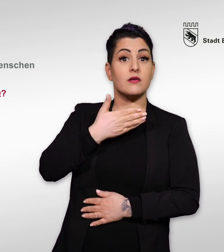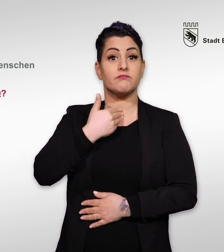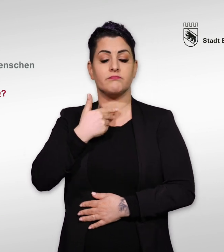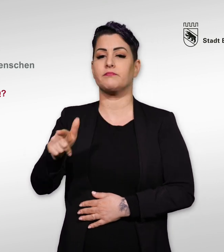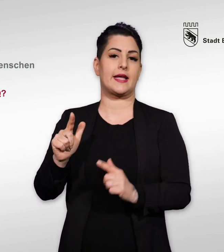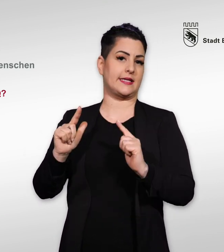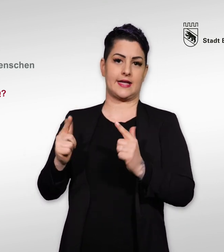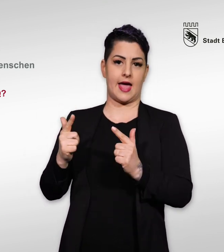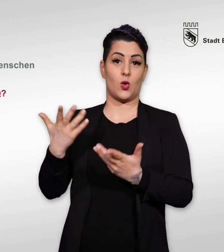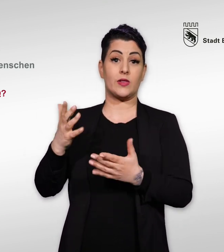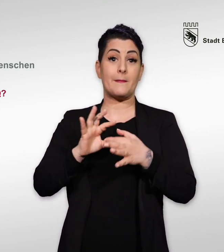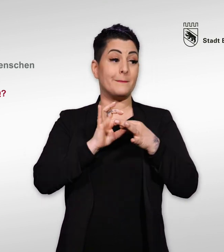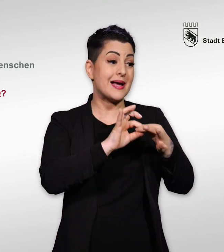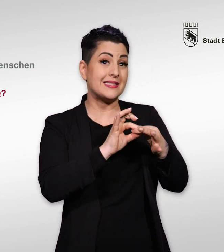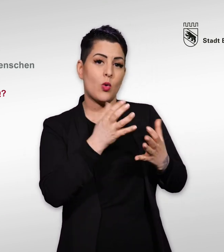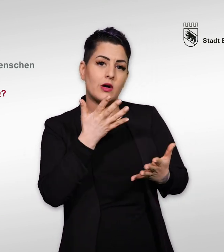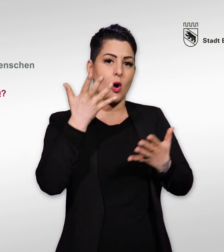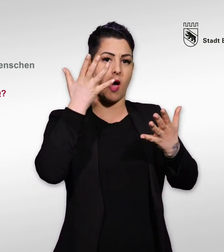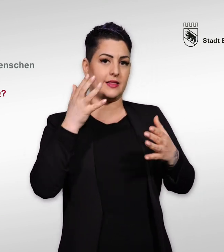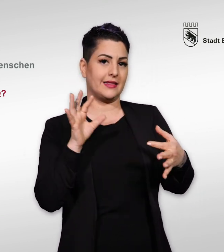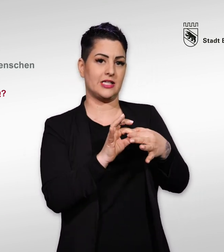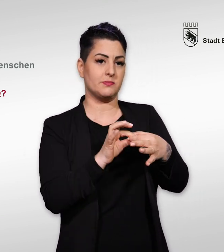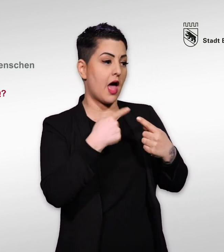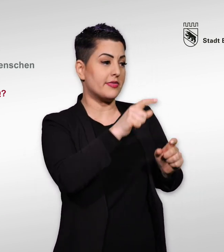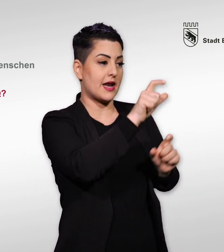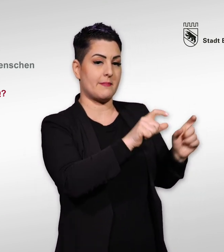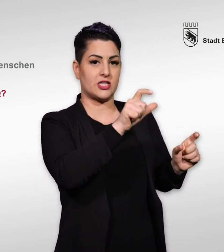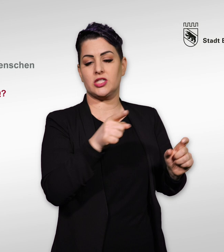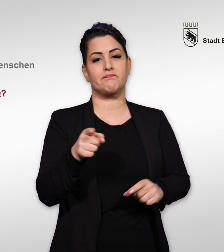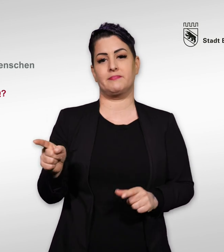oder einer romantischen Beziehung mit anderen Menschen,